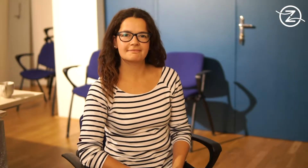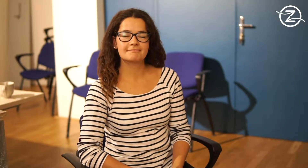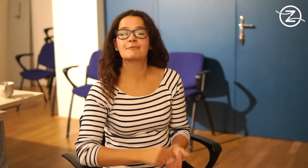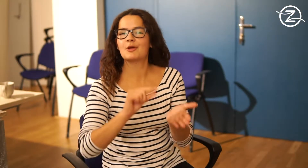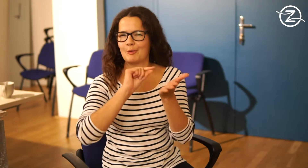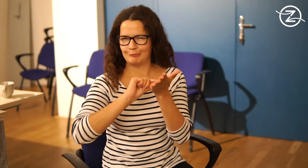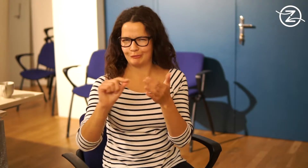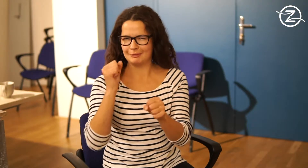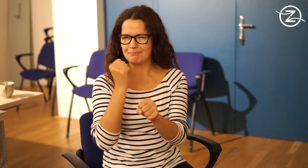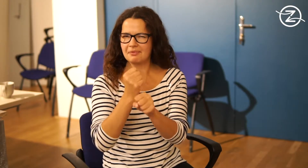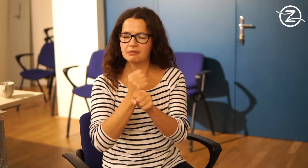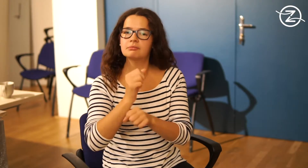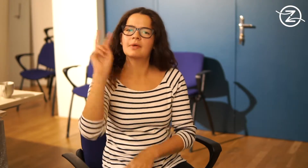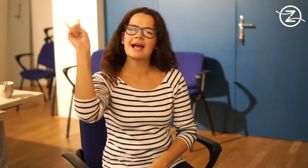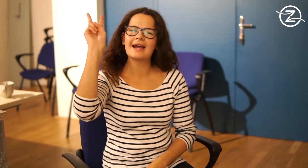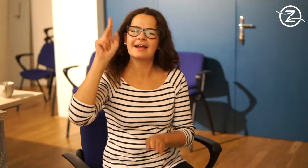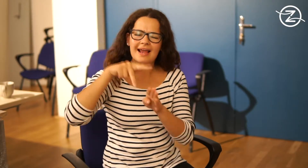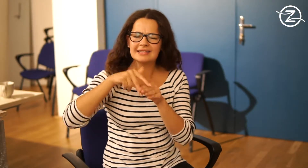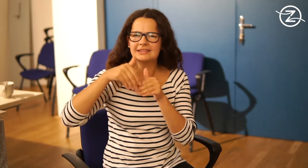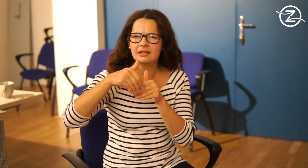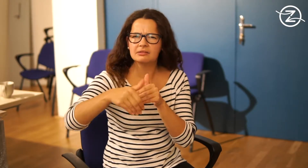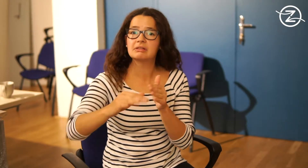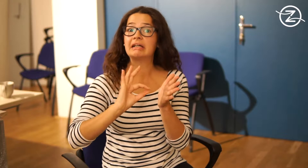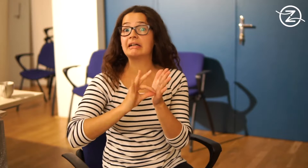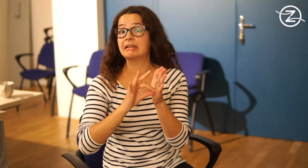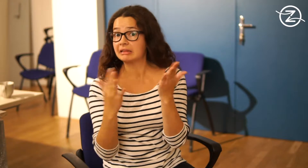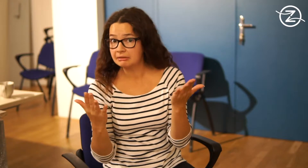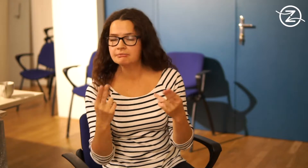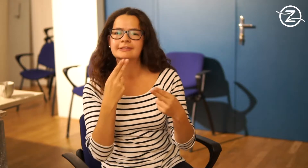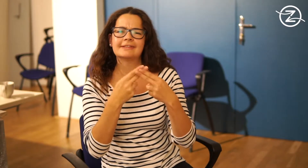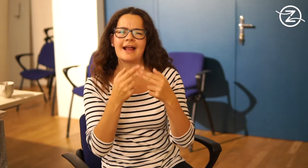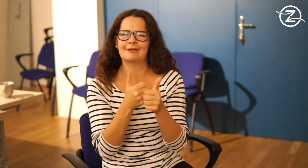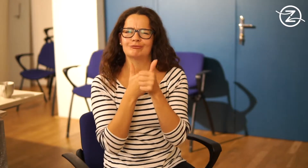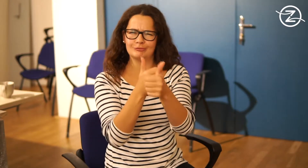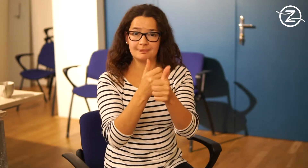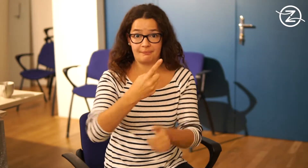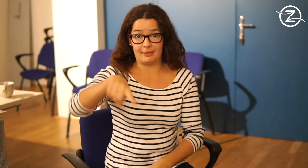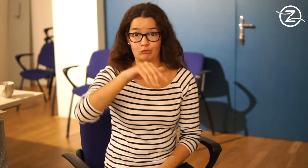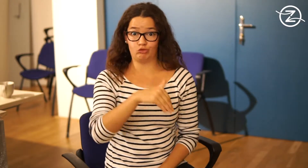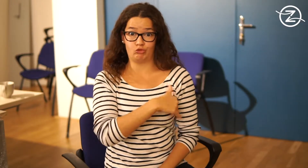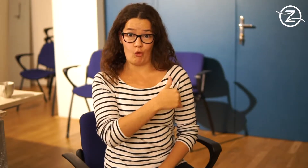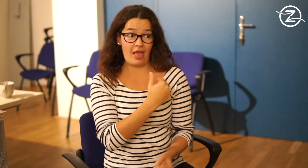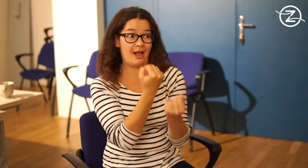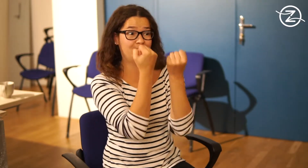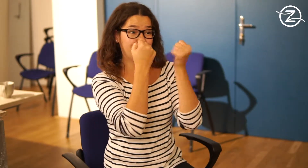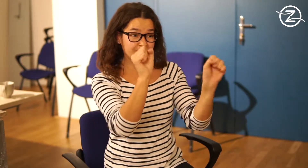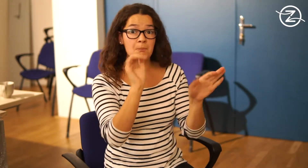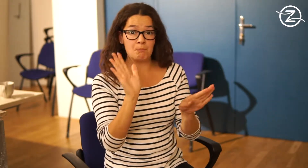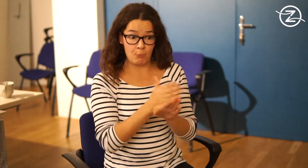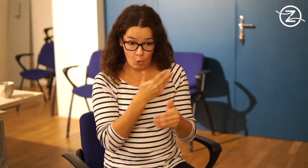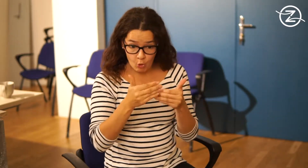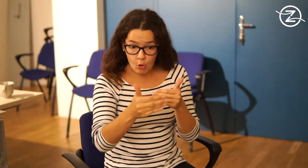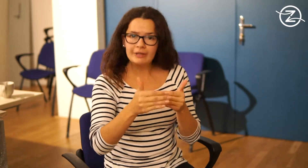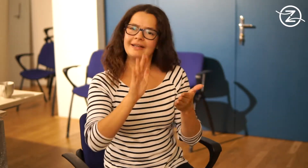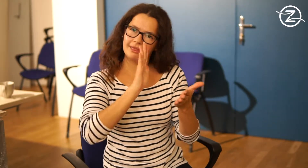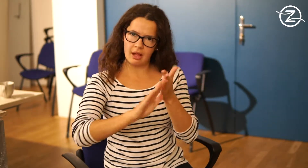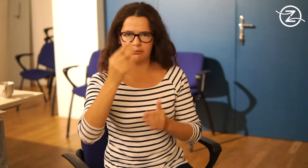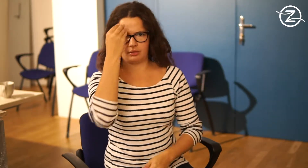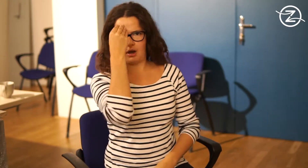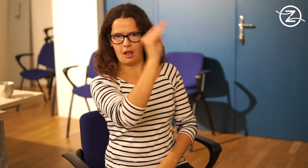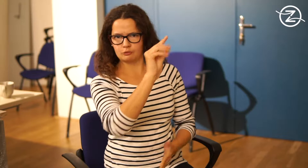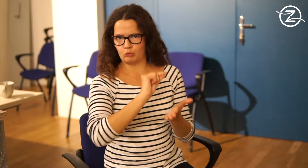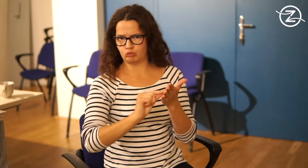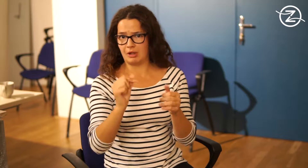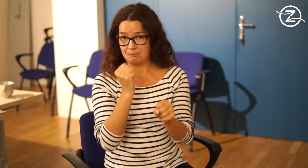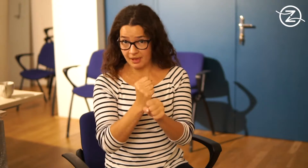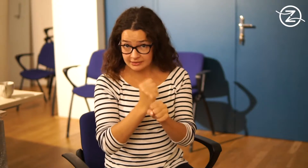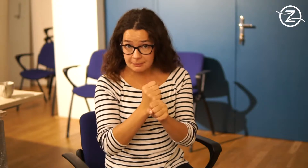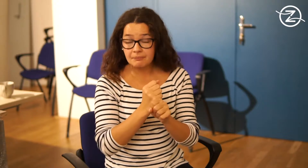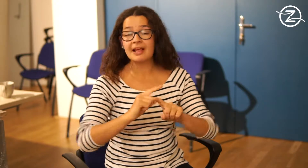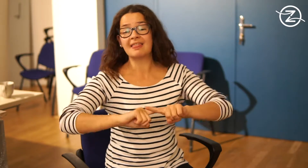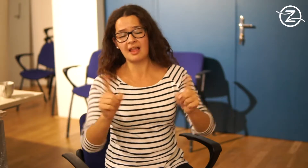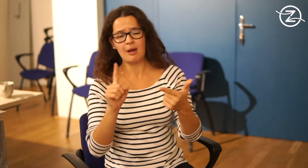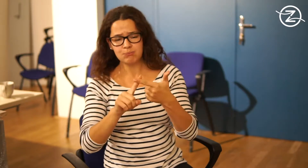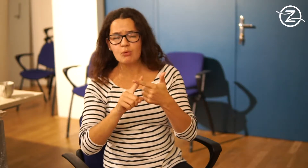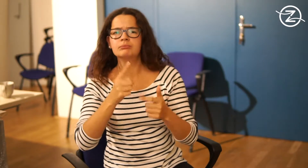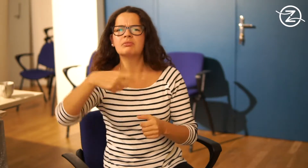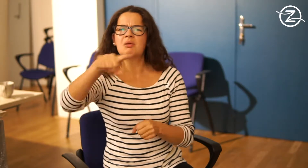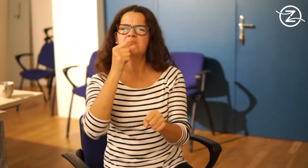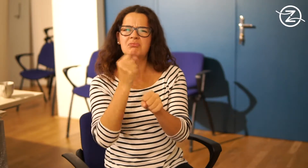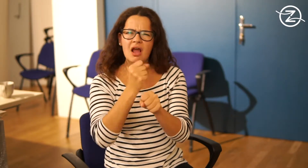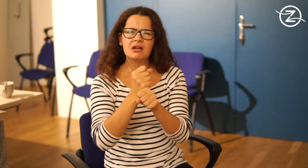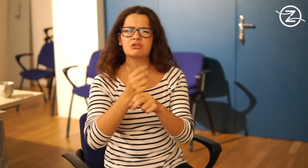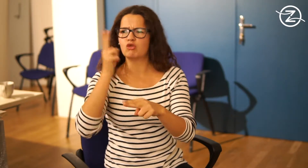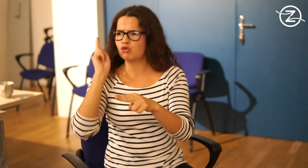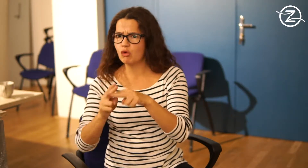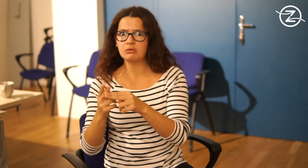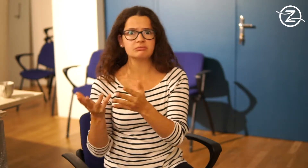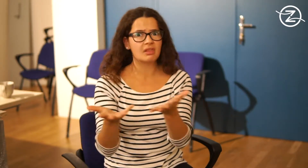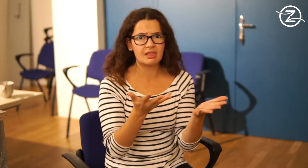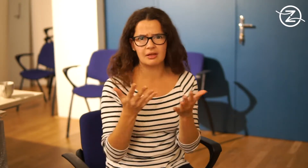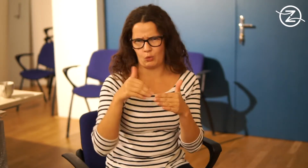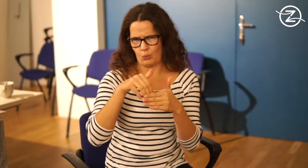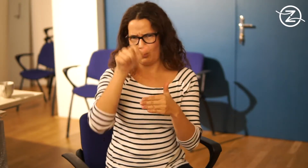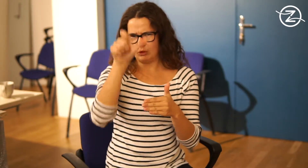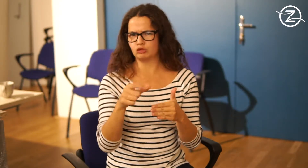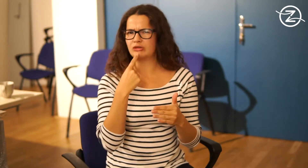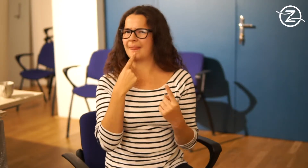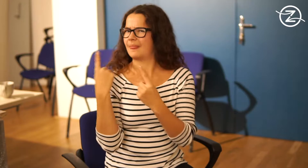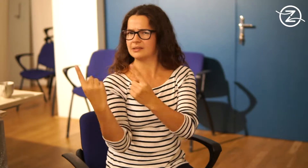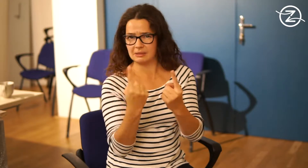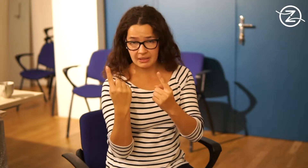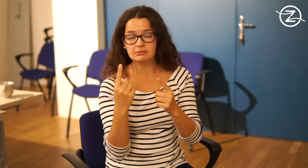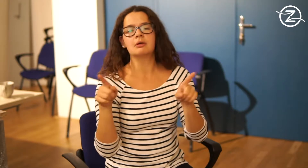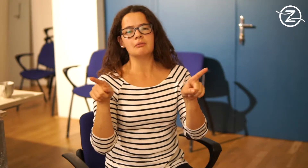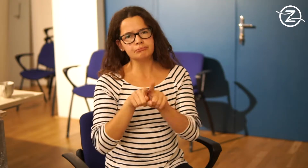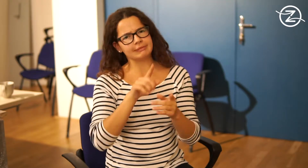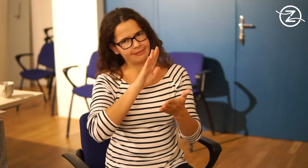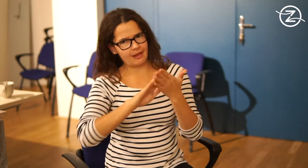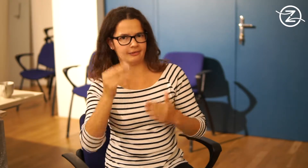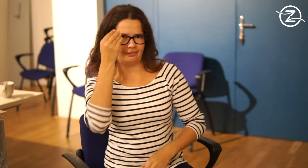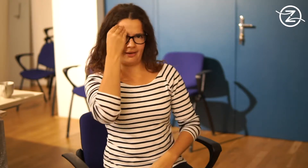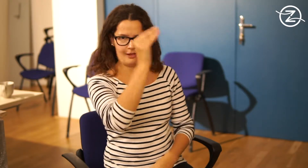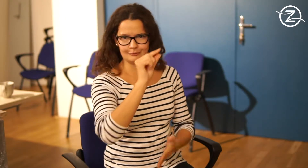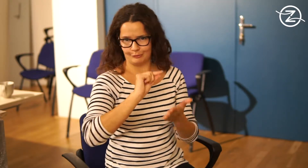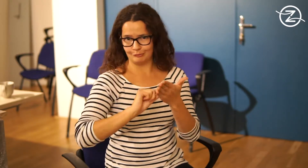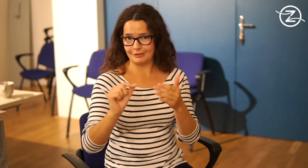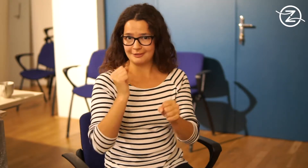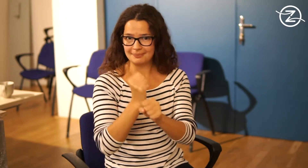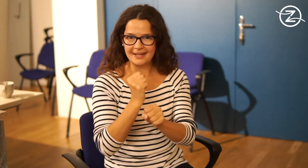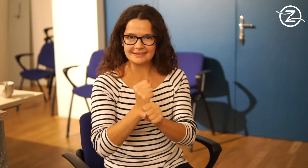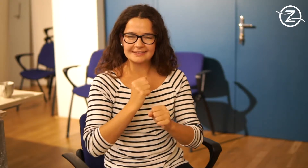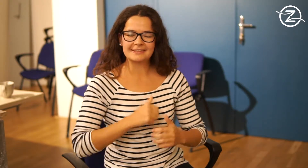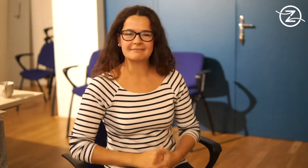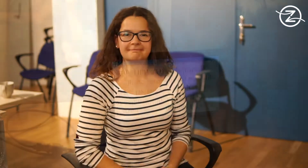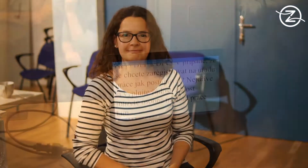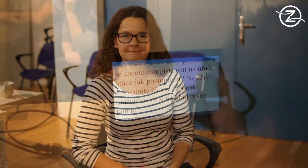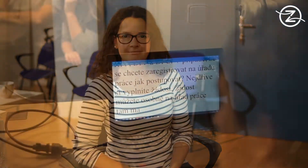Kdy se registrovat na úřadu práce? Pokud jste čerství absolventi školy nebo pokud jste nezaměstnaní.